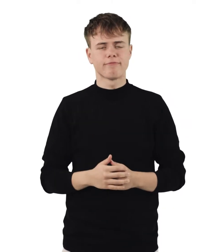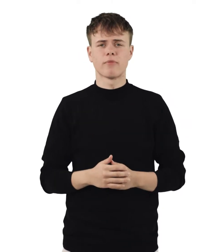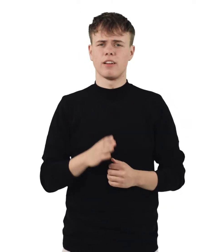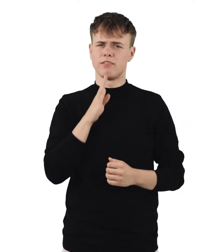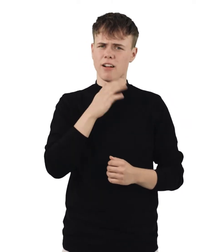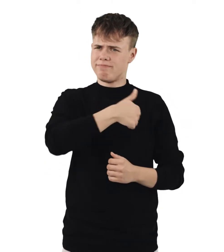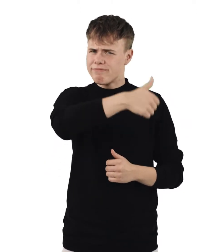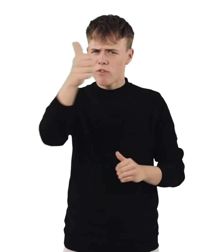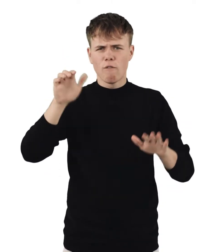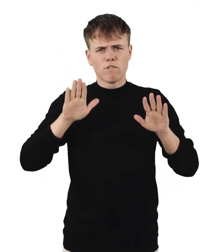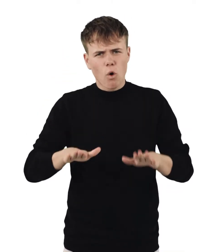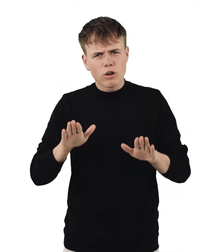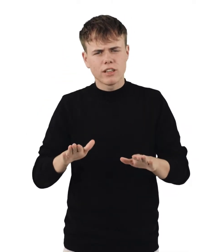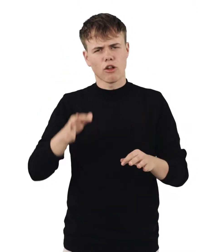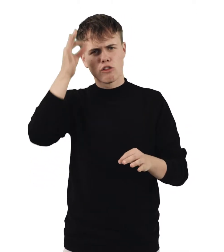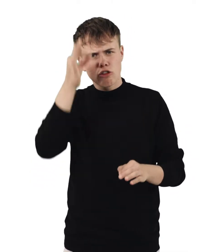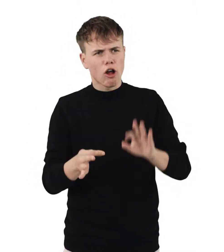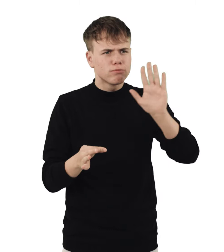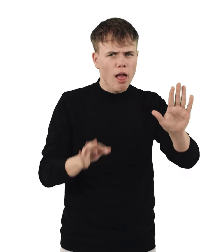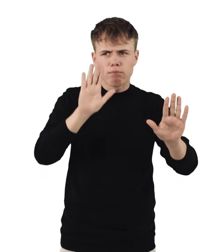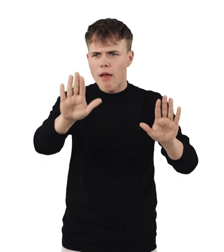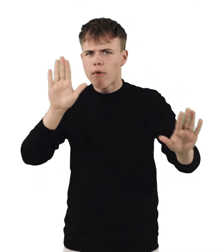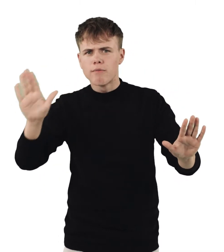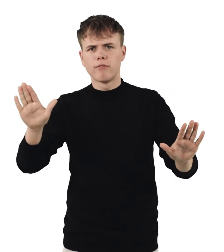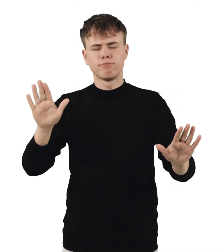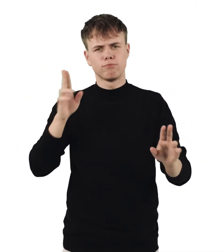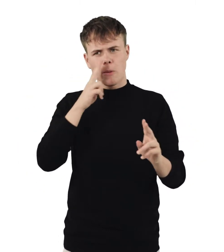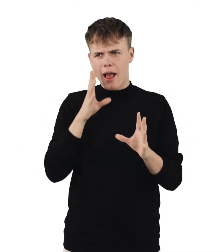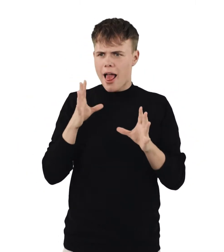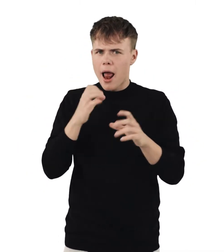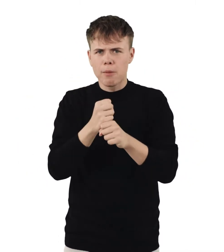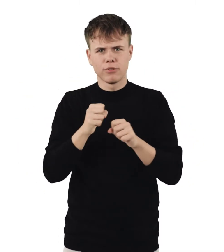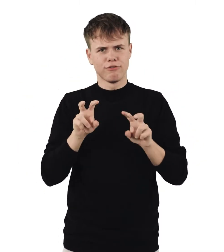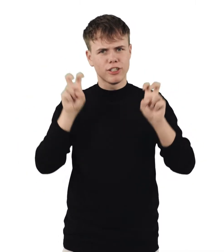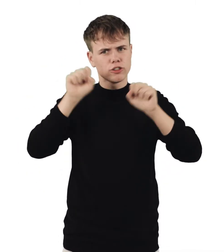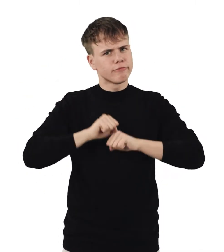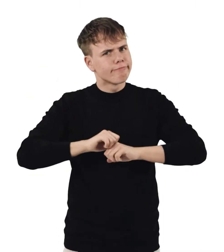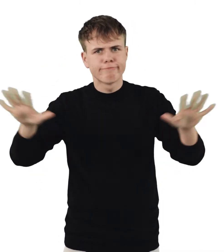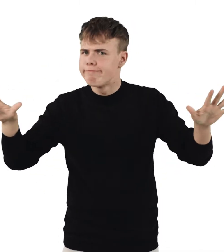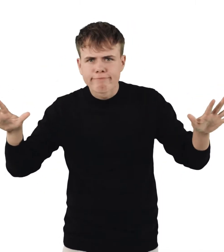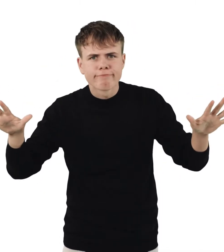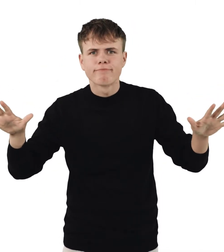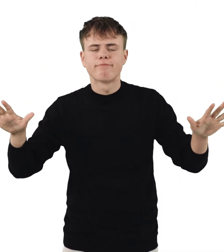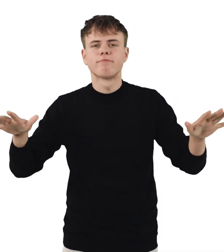Maar als we allemaal voorzichtig zijn en thuisblijven, doen we wat we kunnen om te voorkomen dat het coronavirus zich verder verspreidt.